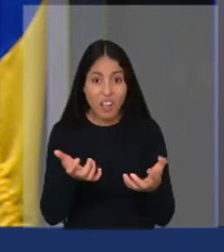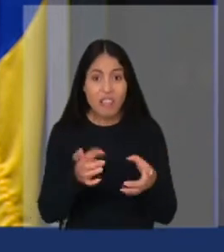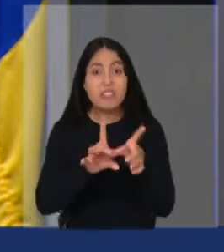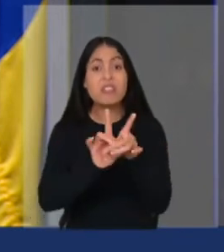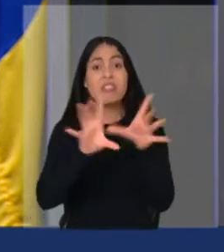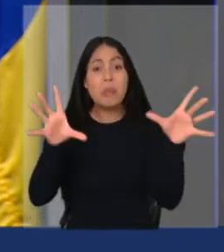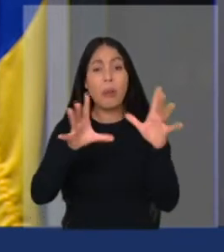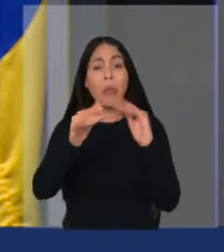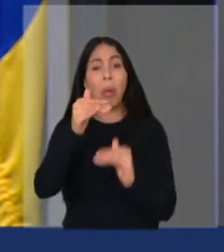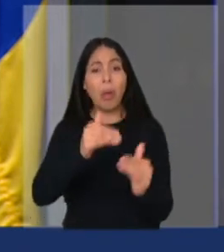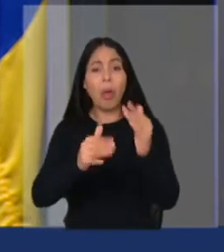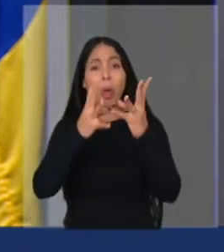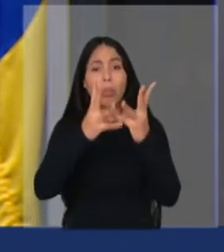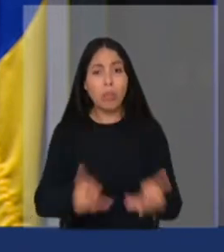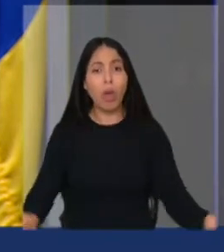MUNDO. ORA, O PRESIDENTE DA REPÚBLICA CHEGA FICAR DUAS